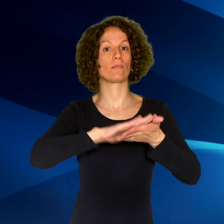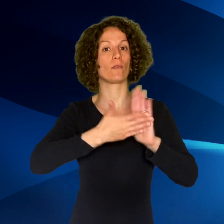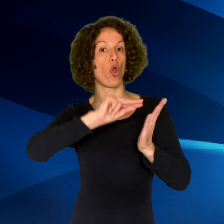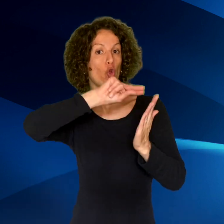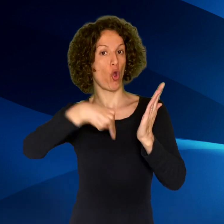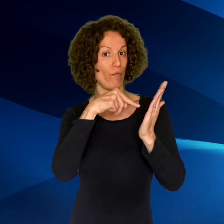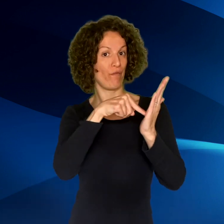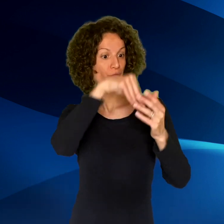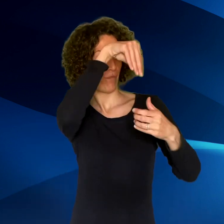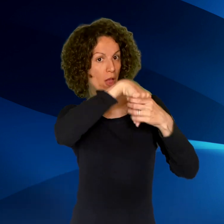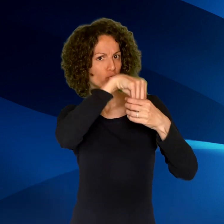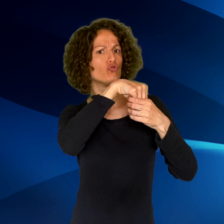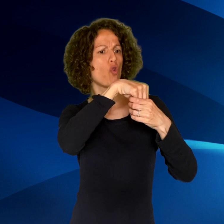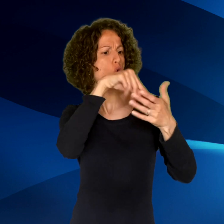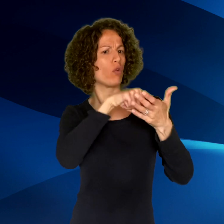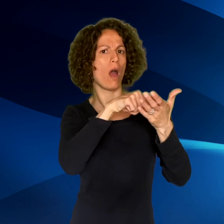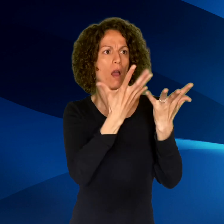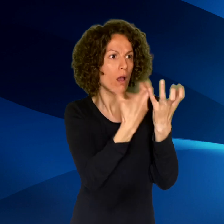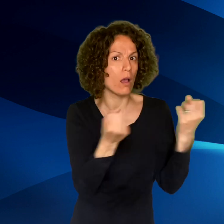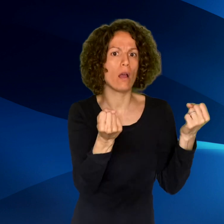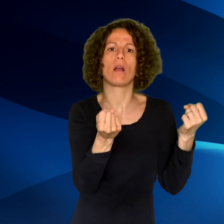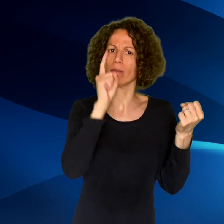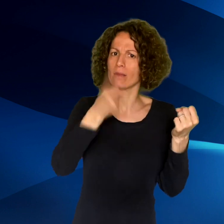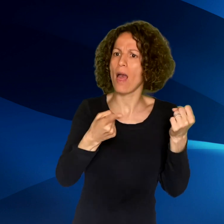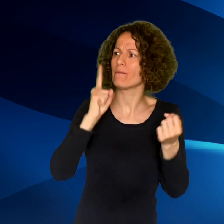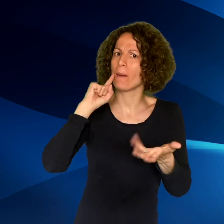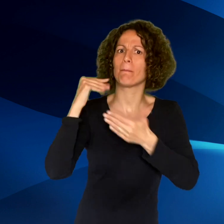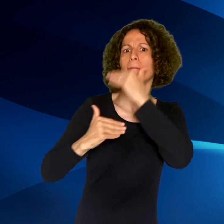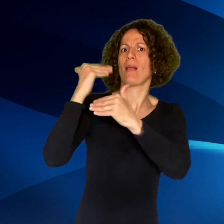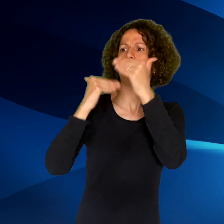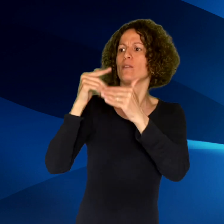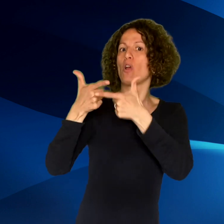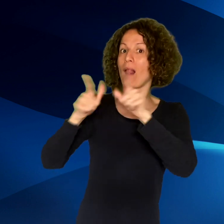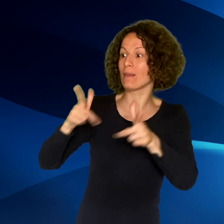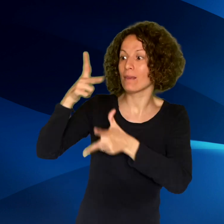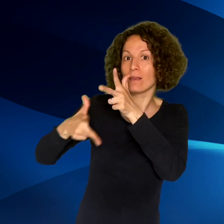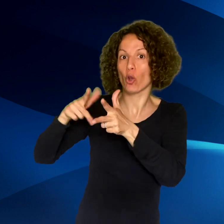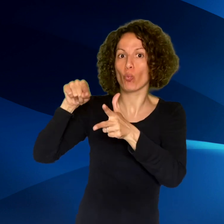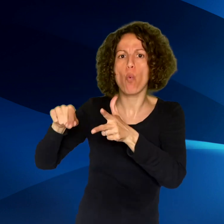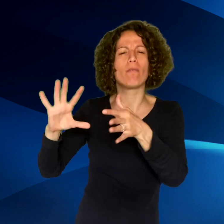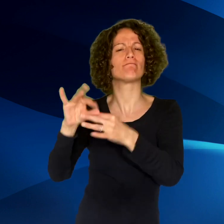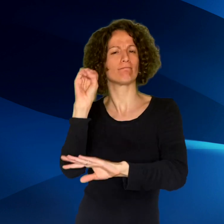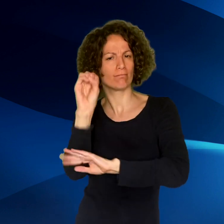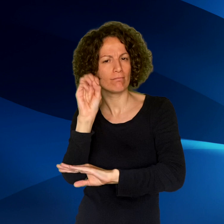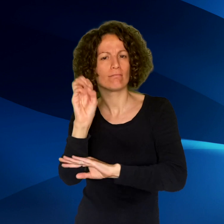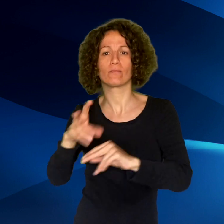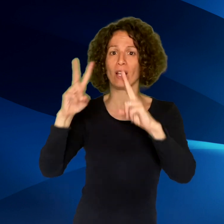L’implementazione della CPRD dovrebbe comportare un miglioramento nell’insegnamento e nelle risorse della lingua dei segni